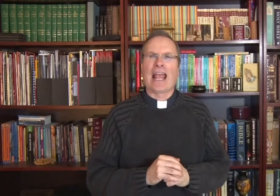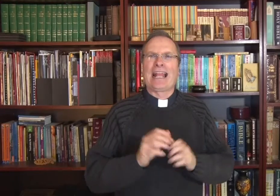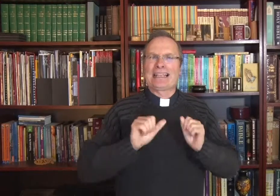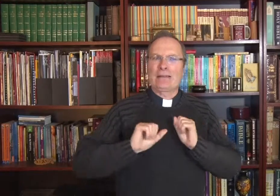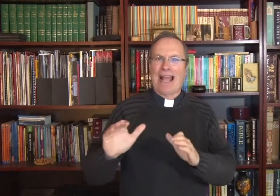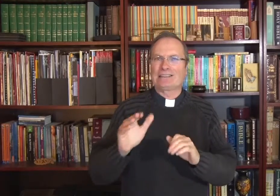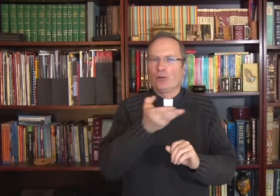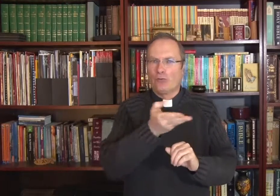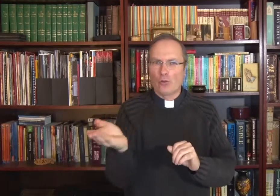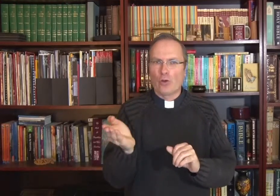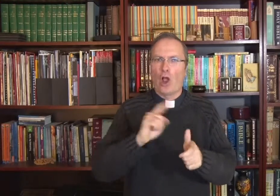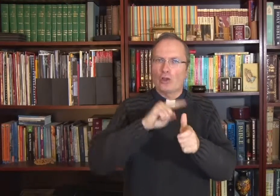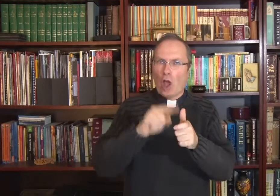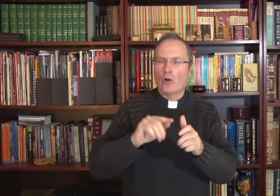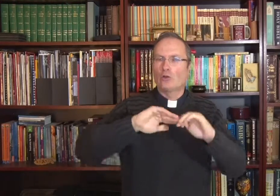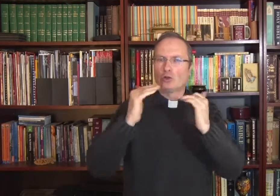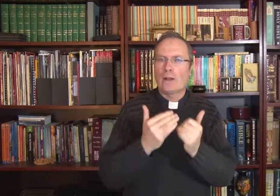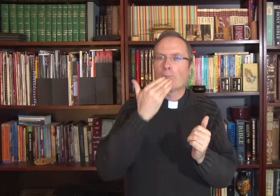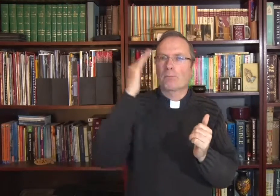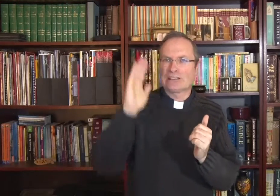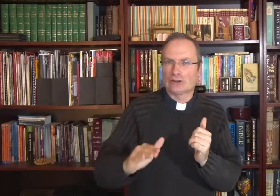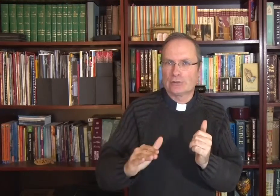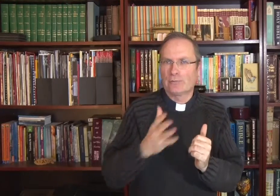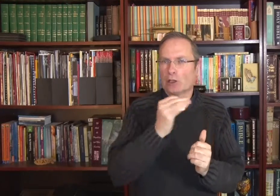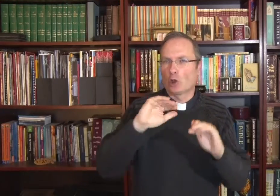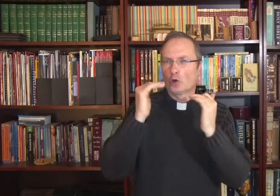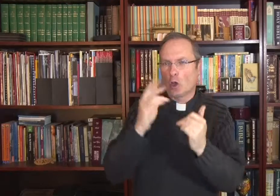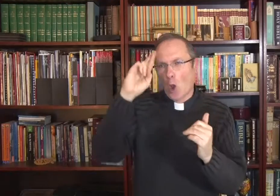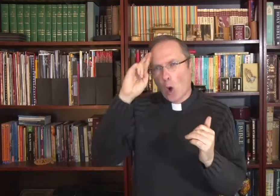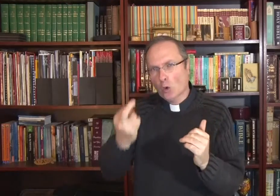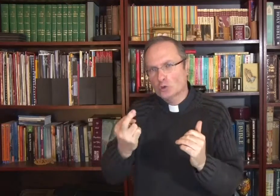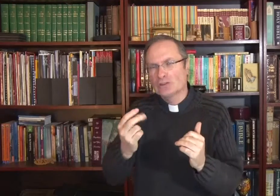Débarrassez-vous donc de toute méchanceté et toute ruse,